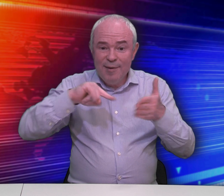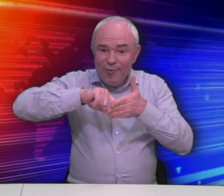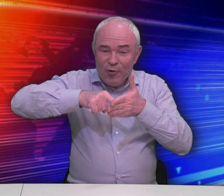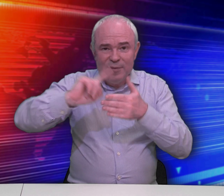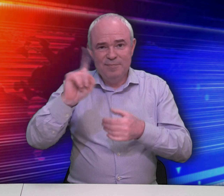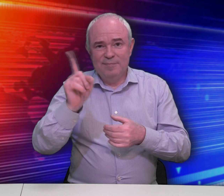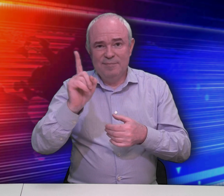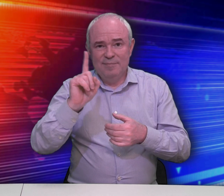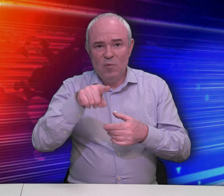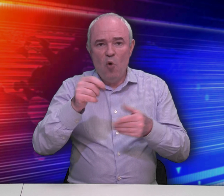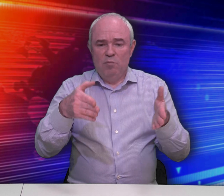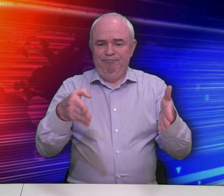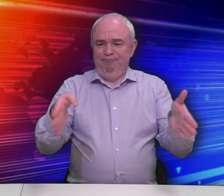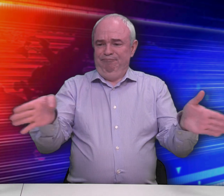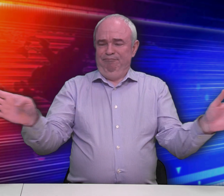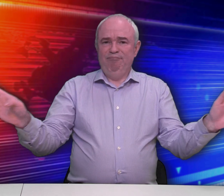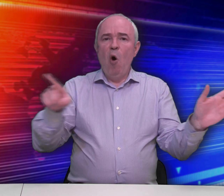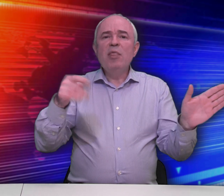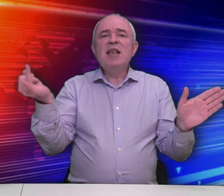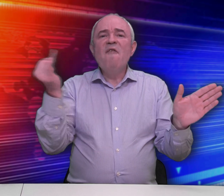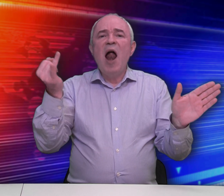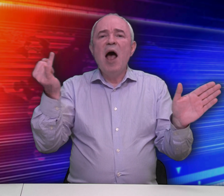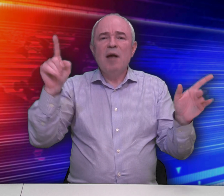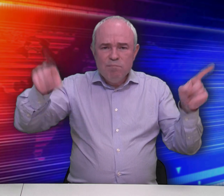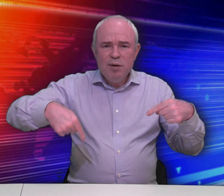И не только – он интересовался